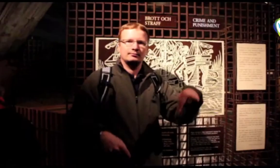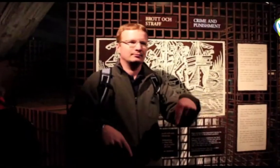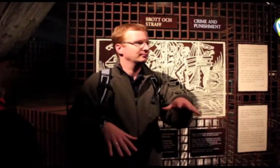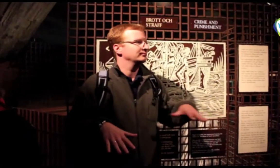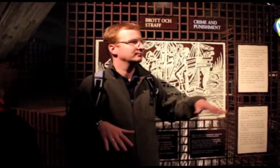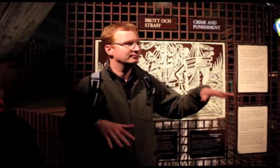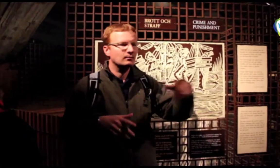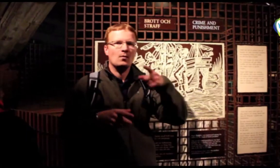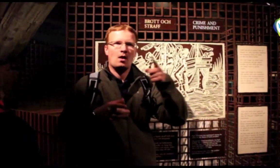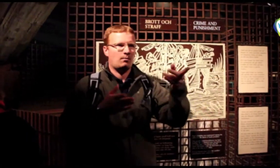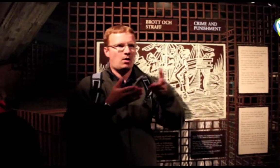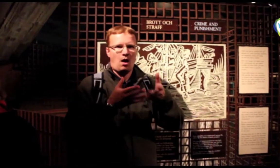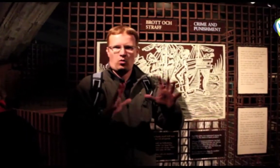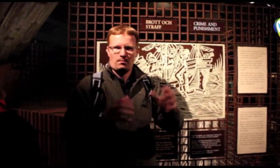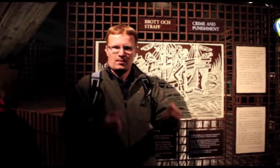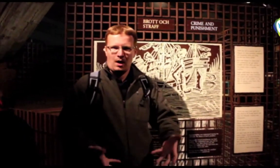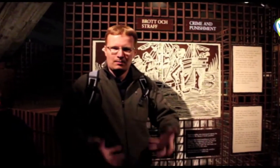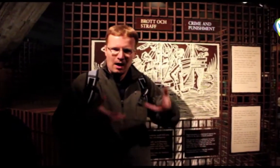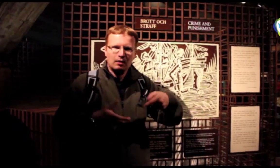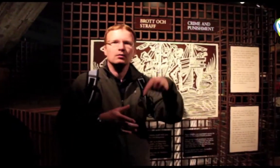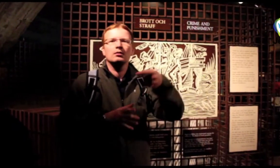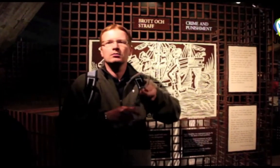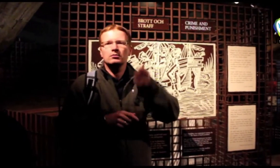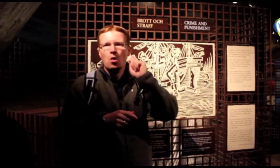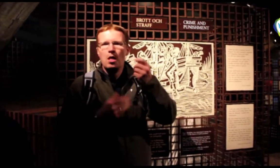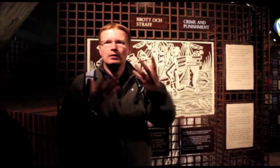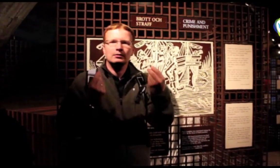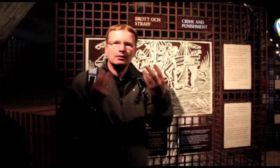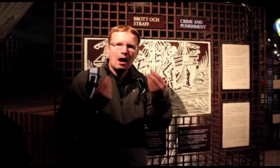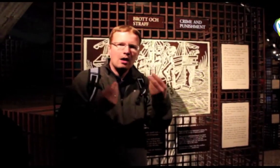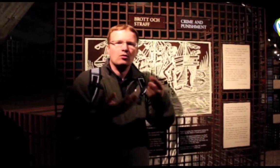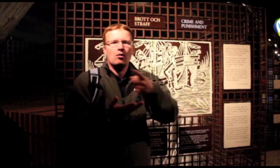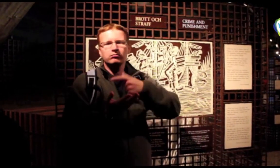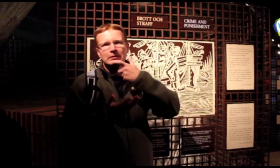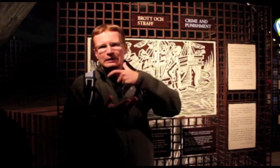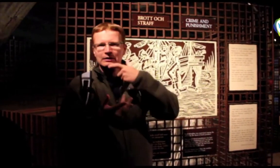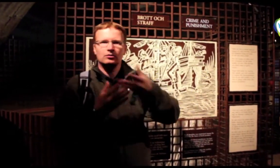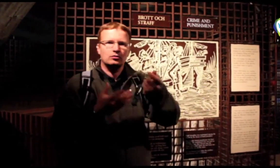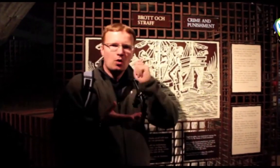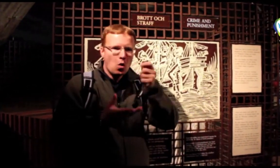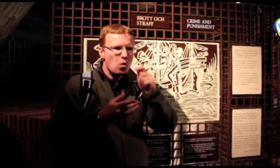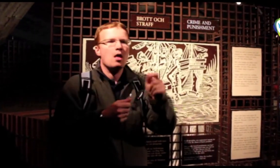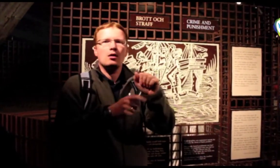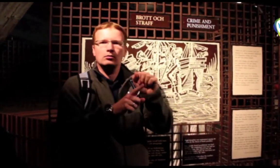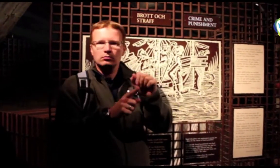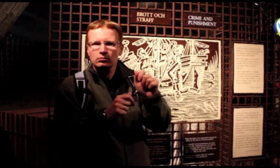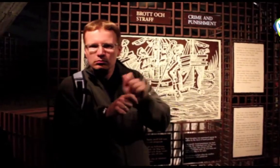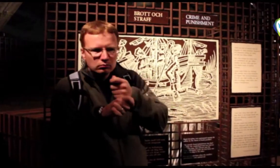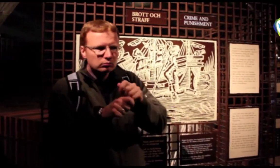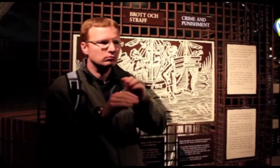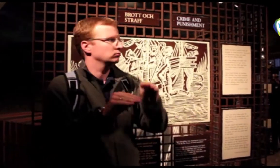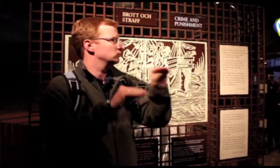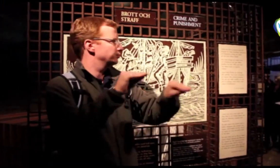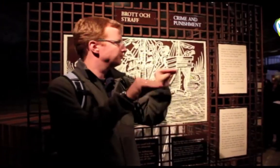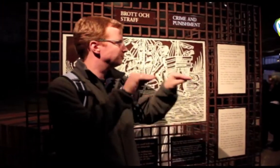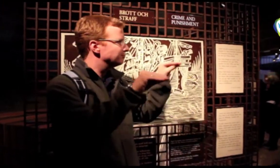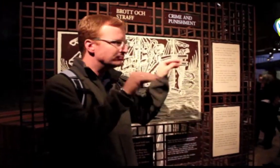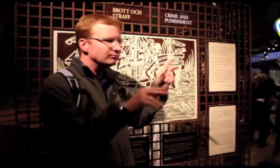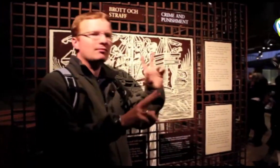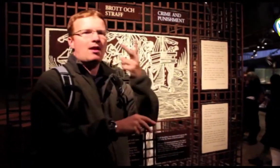A kimentett hajóban talált és retusált tárgyakat is meg lehet nézni.